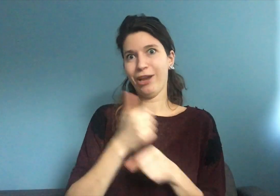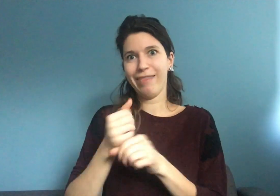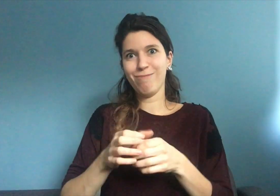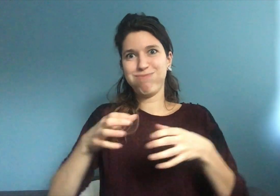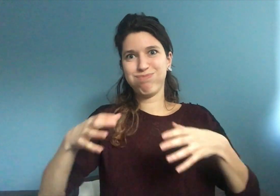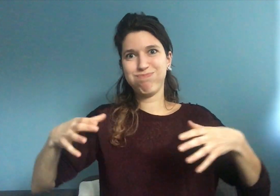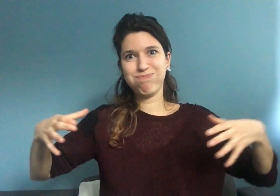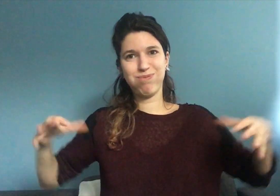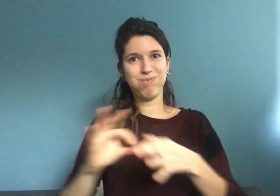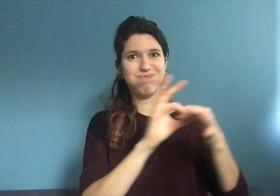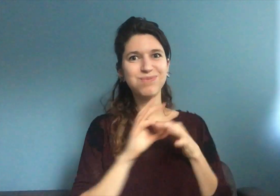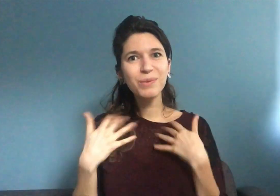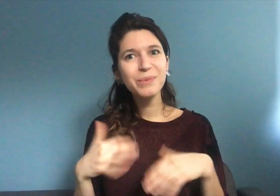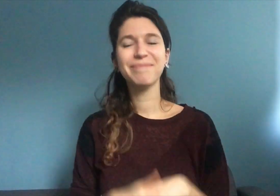Chaque année, la famille s’agrandit avec les nouveaux membres, nous sommes solidaires!